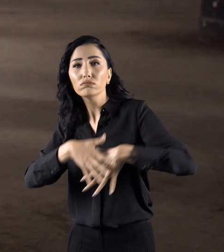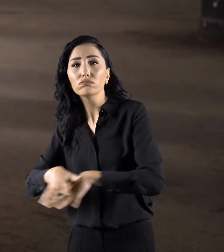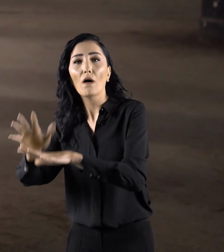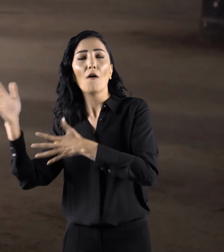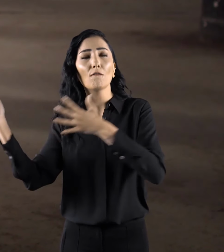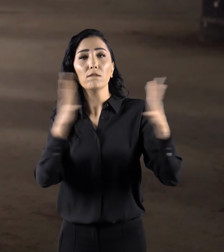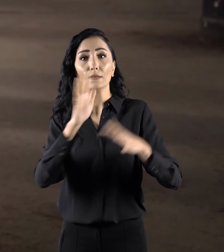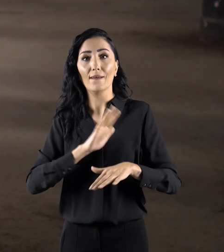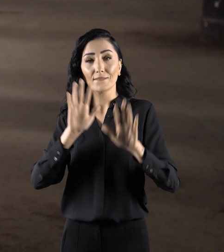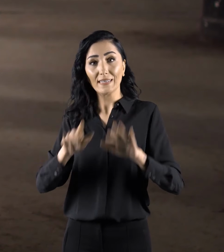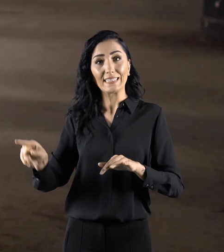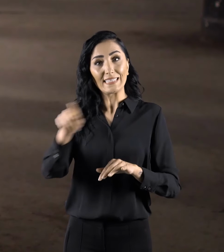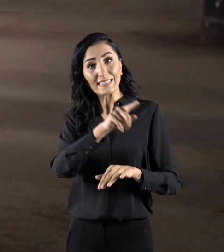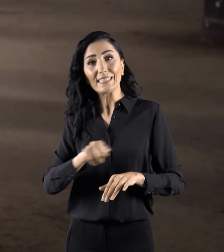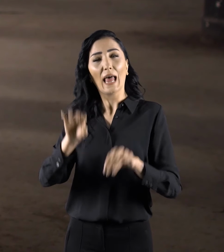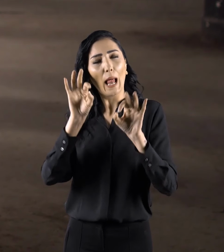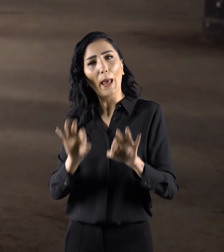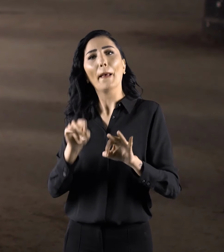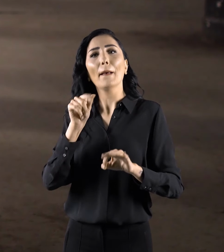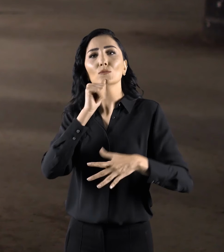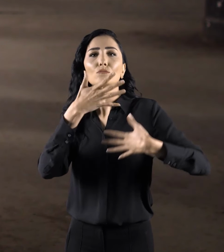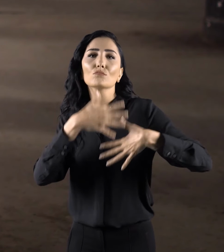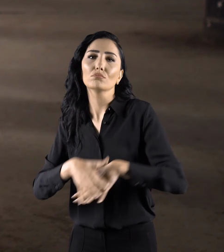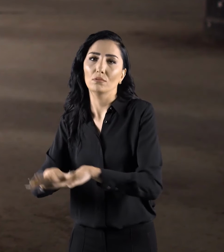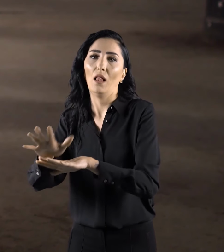siz de sıkça sellere maruz kalacaksınız demektir.